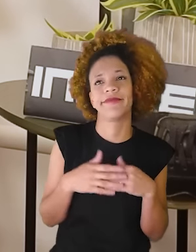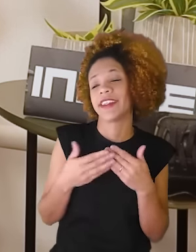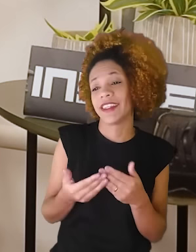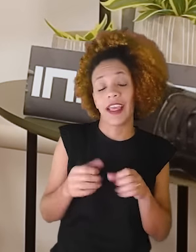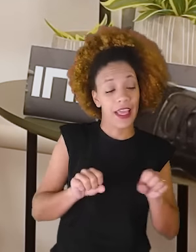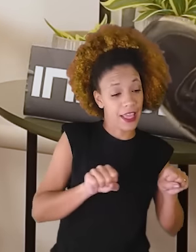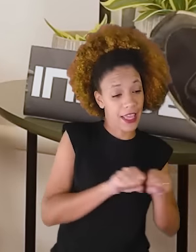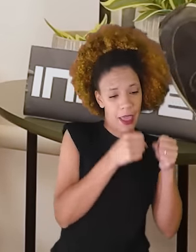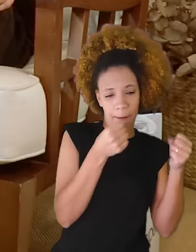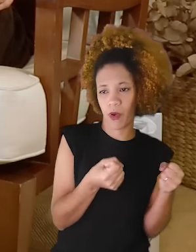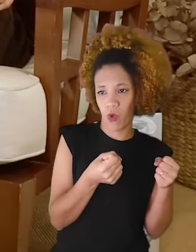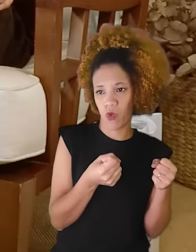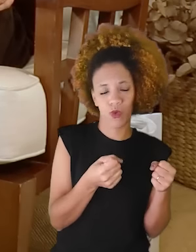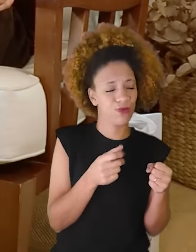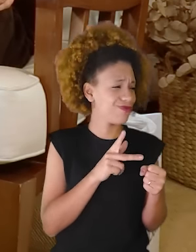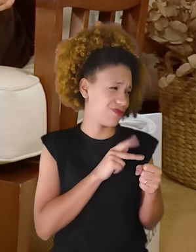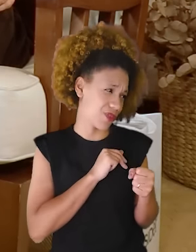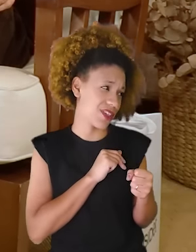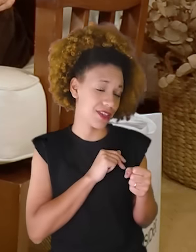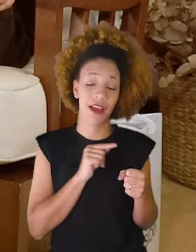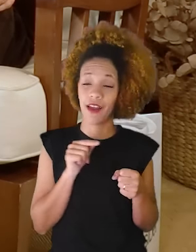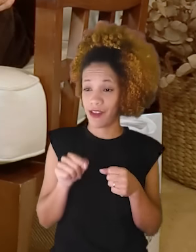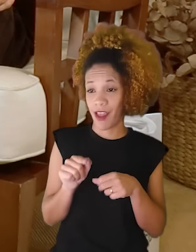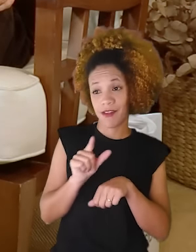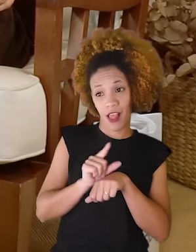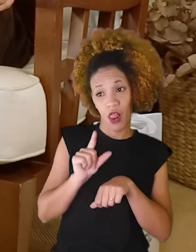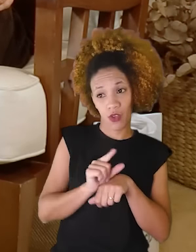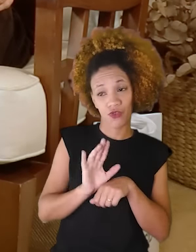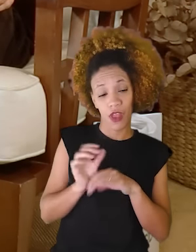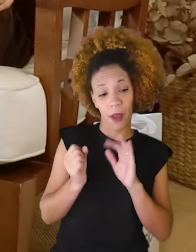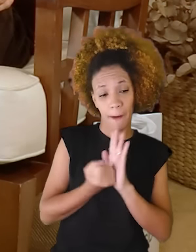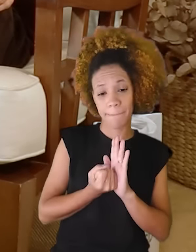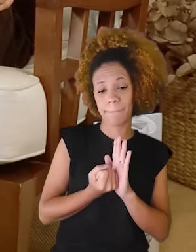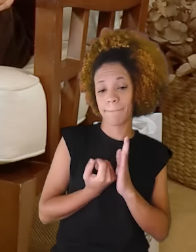Caraca tipo um suicídio rolou né tipo de e essa loja e essa marca já me chamou para fazer públ Eu